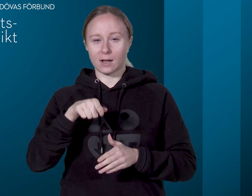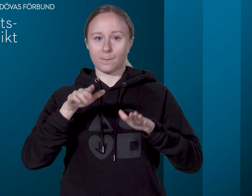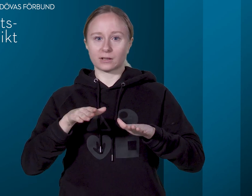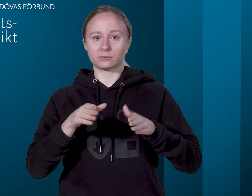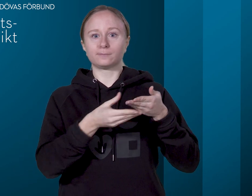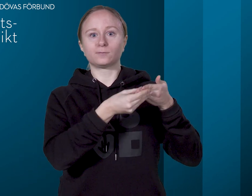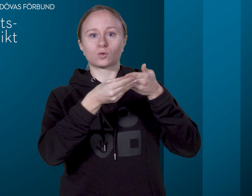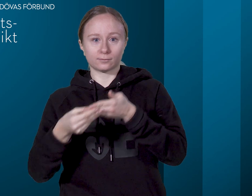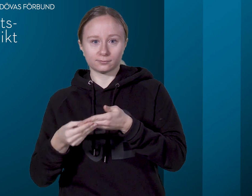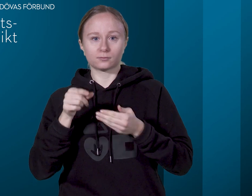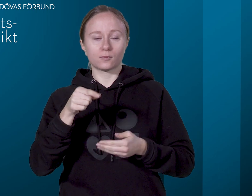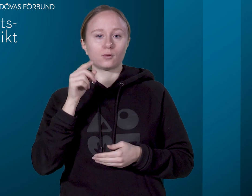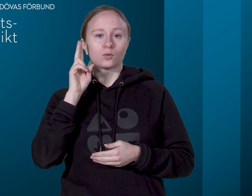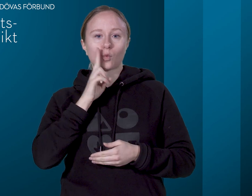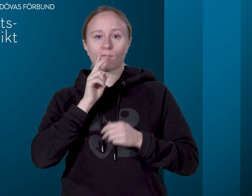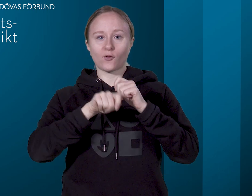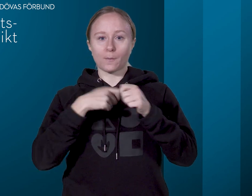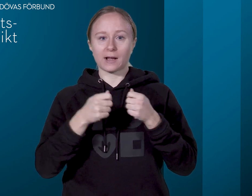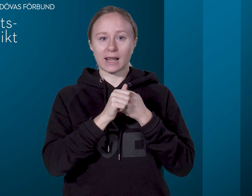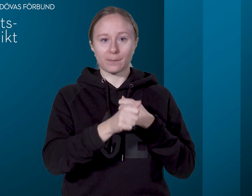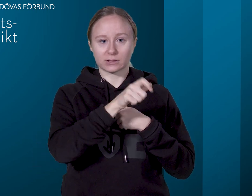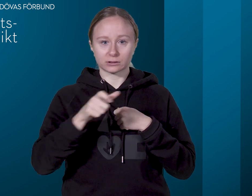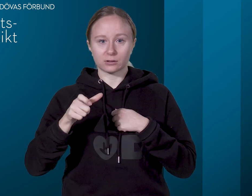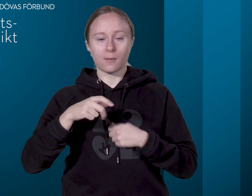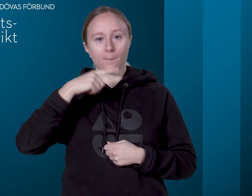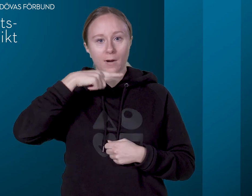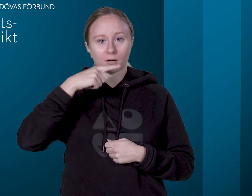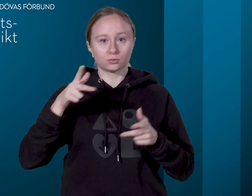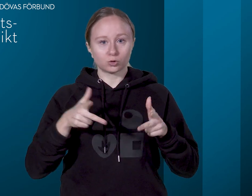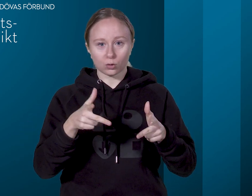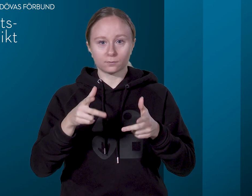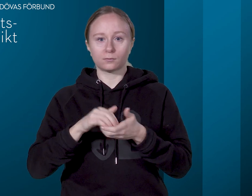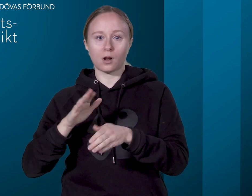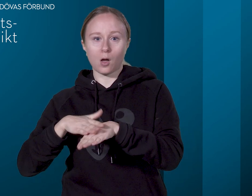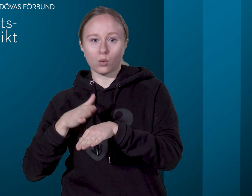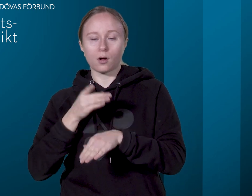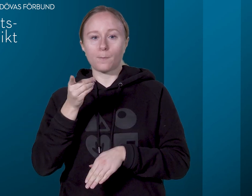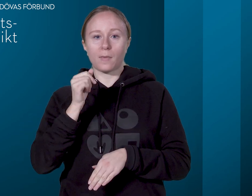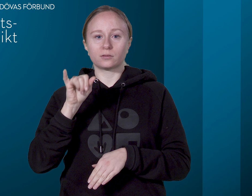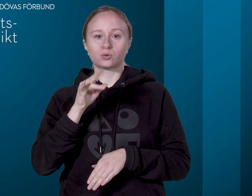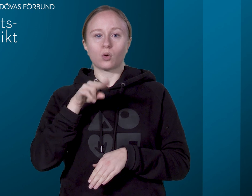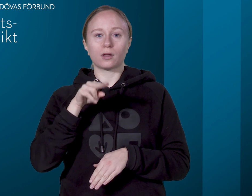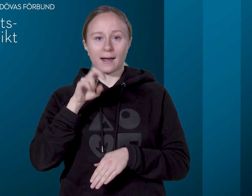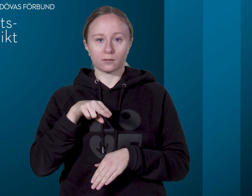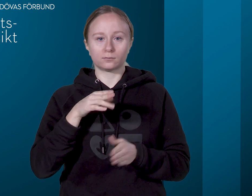Inbjudna var från Dövas Förbund Markku Jokinen och Laura Pajunen, -